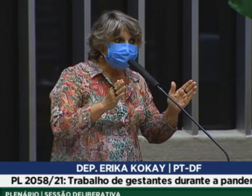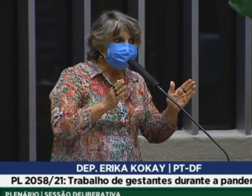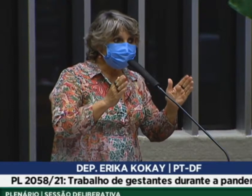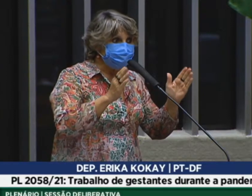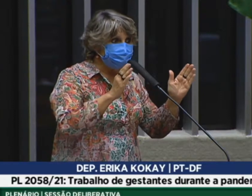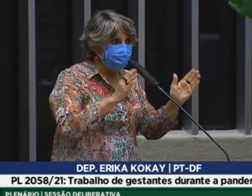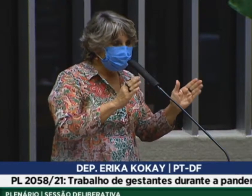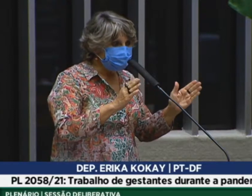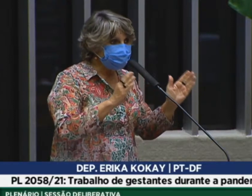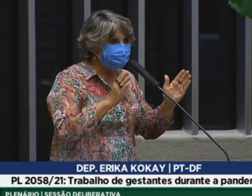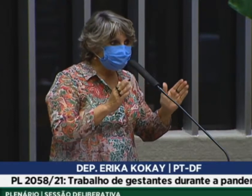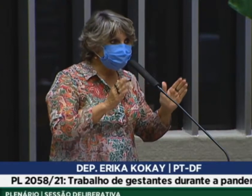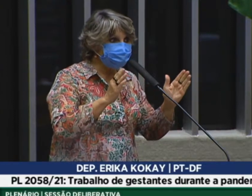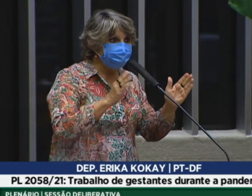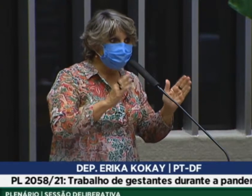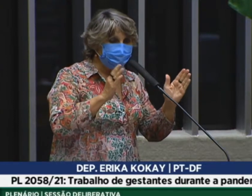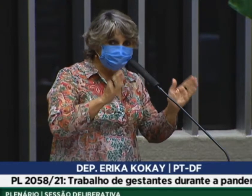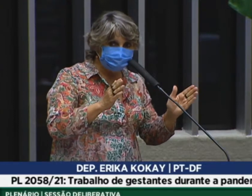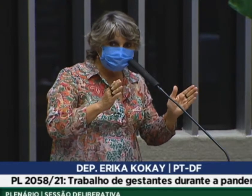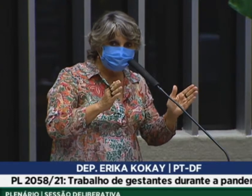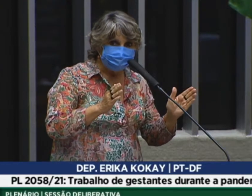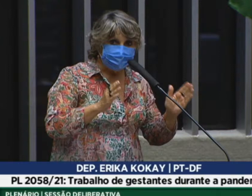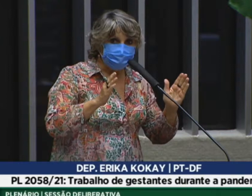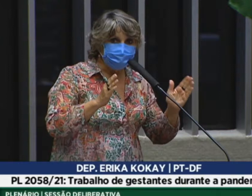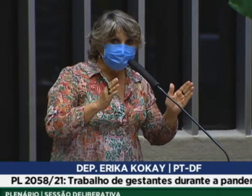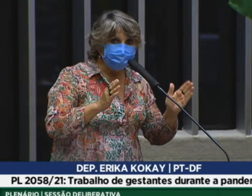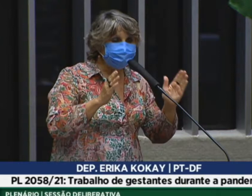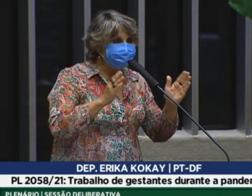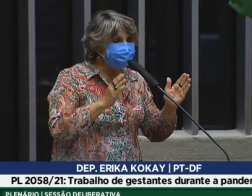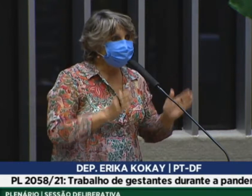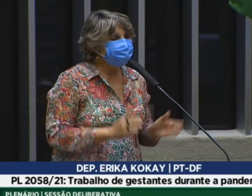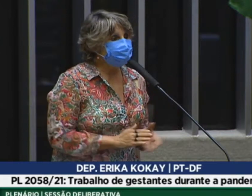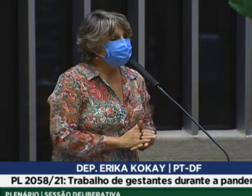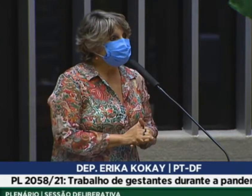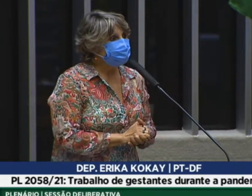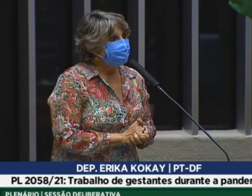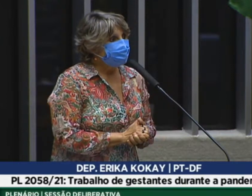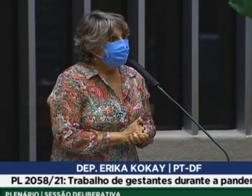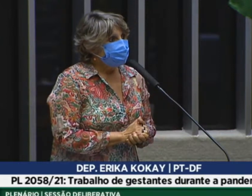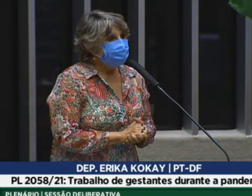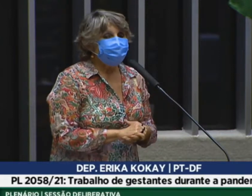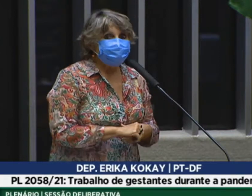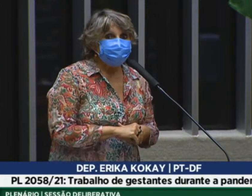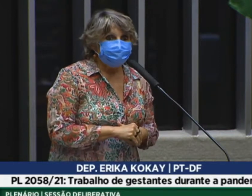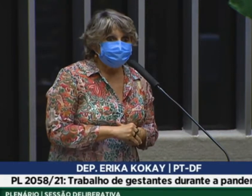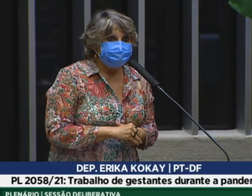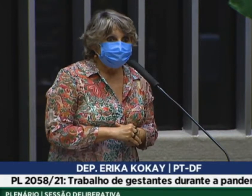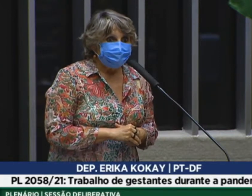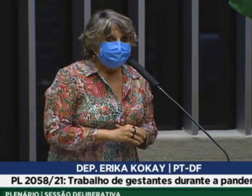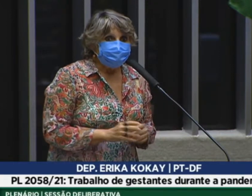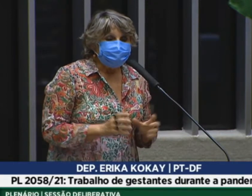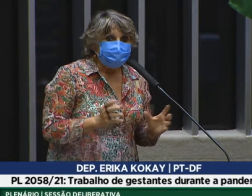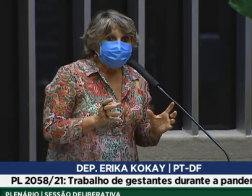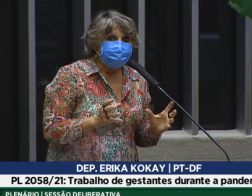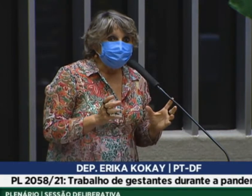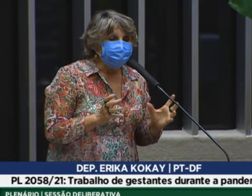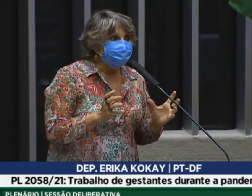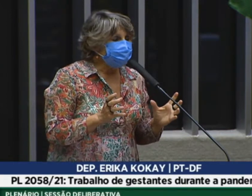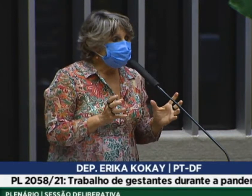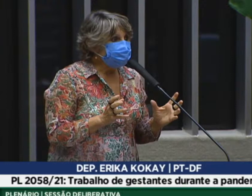VIDAS, OU PUÉRPERAS, NO MUNDO, 77 ERAM BRASILEIRAS. E ESTA CASA PRONTAMENTE... [INTERMITÊNCIA DE ÁUDIO]